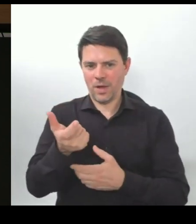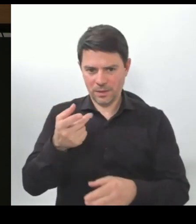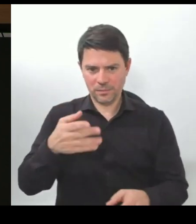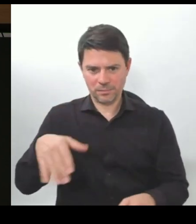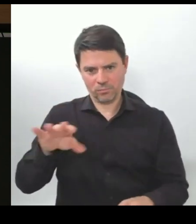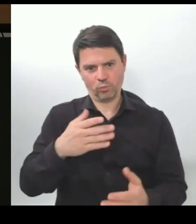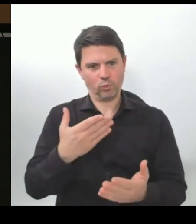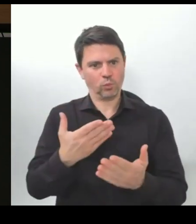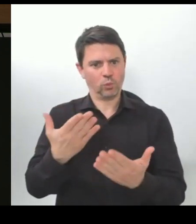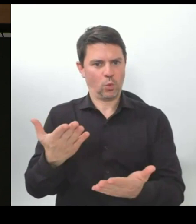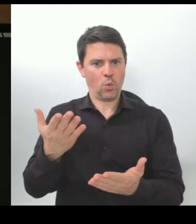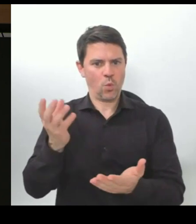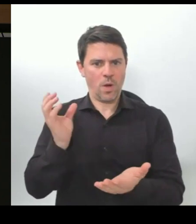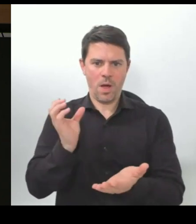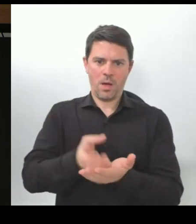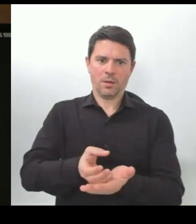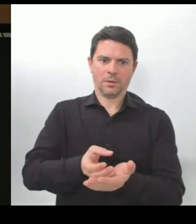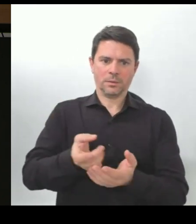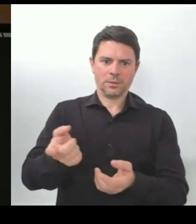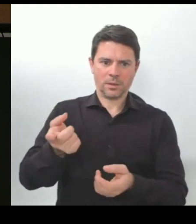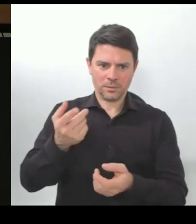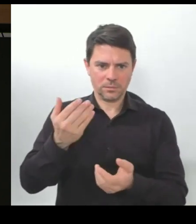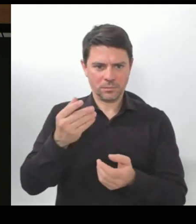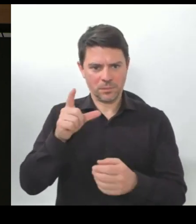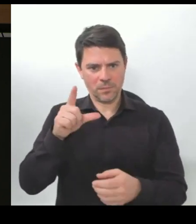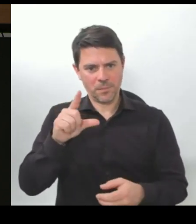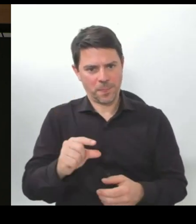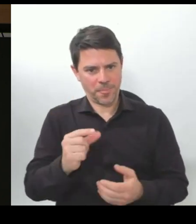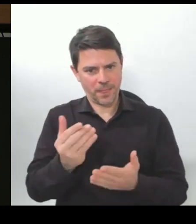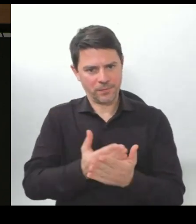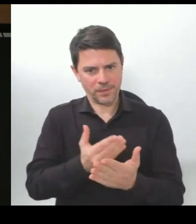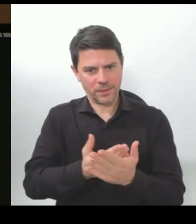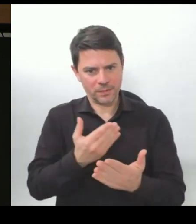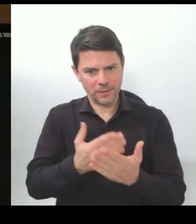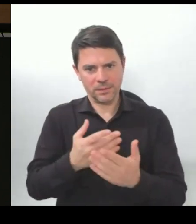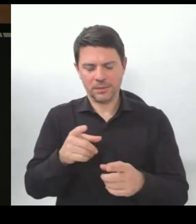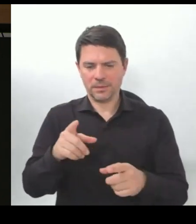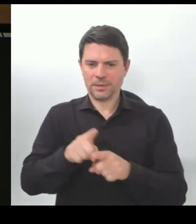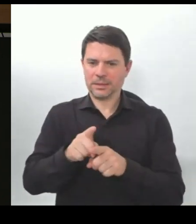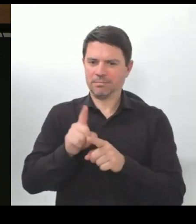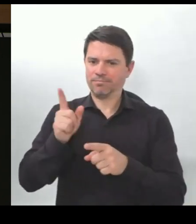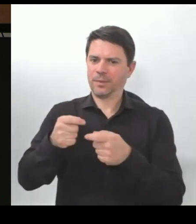ist Folge des Föderalismus. 2006 wurde die Besoldung abgekoppelt.